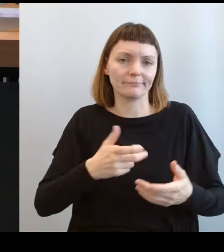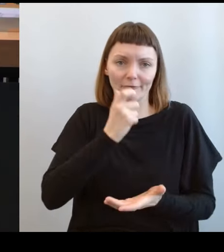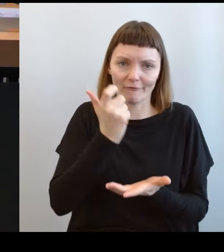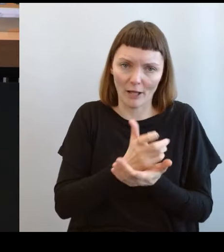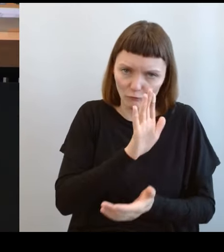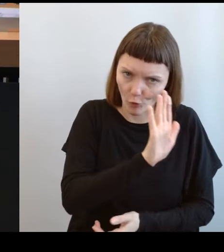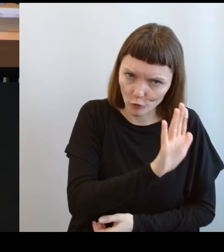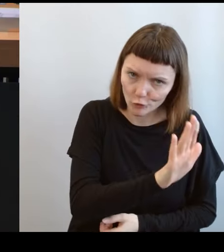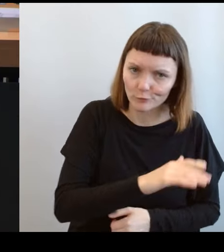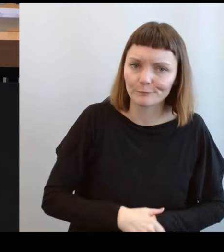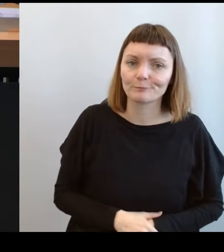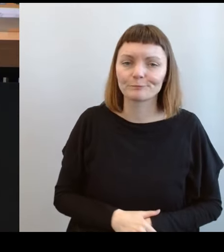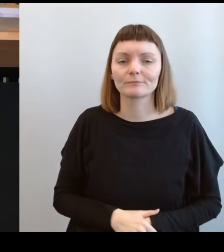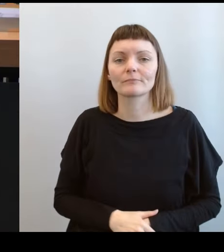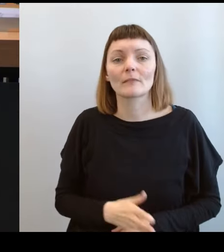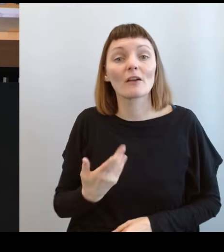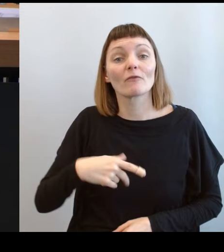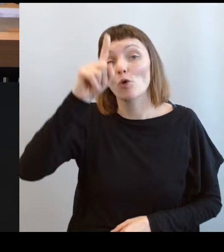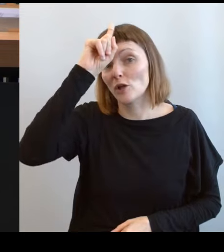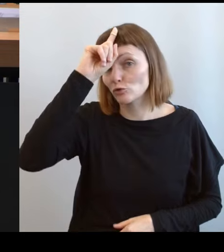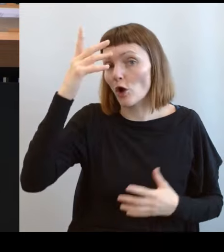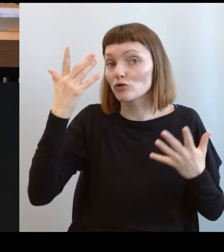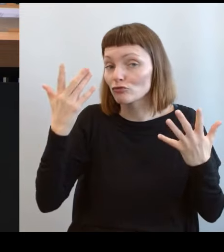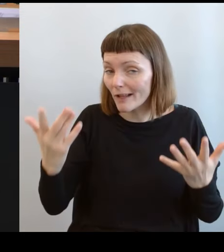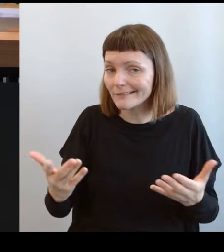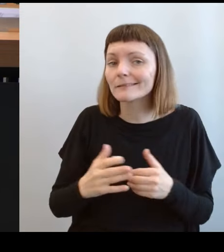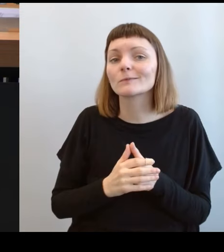Berufsausbildung auf höchstem Niveau mit bestmöglichen Bedingungen